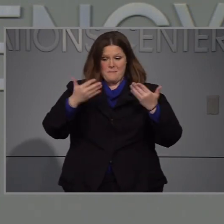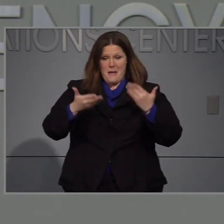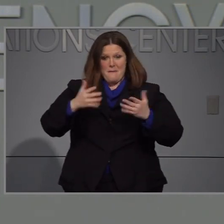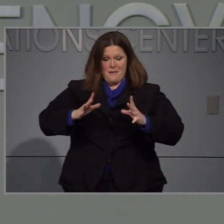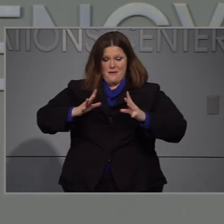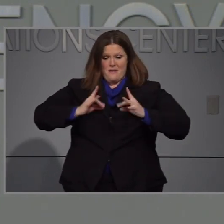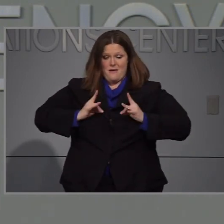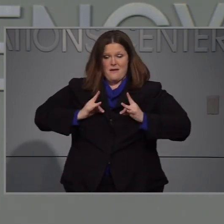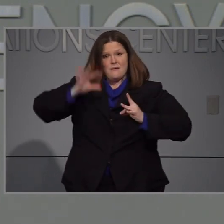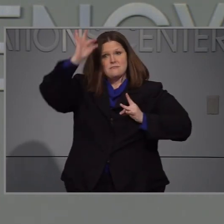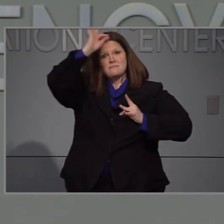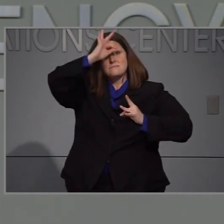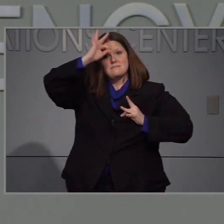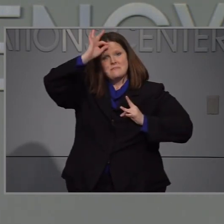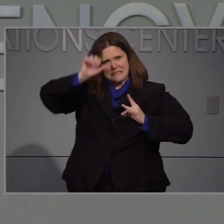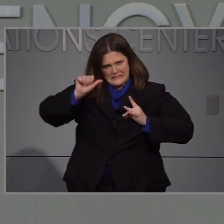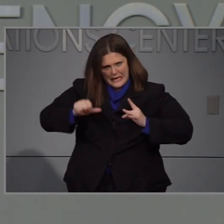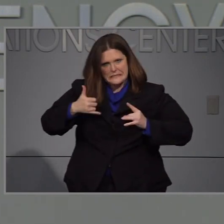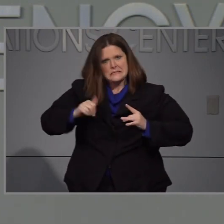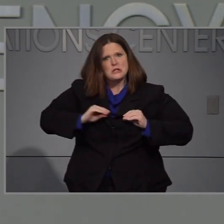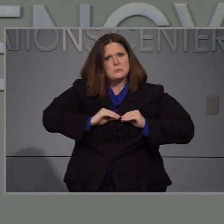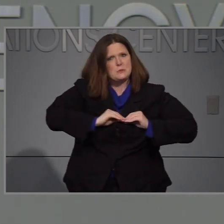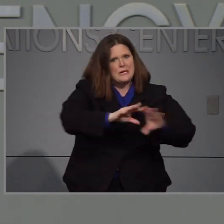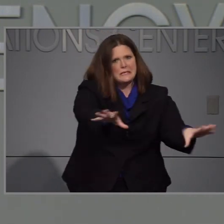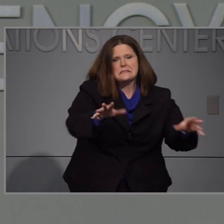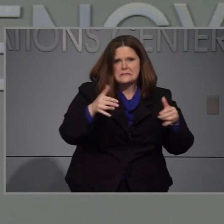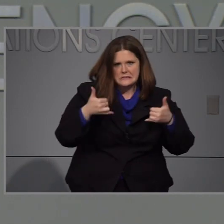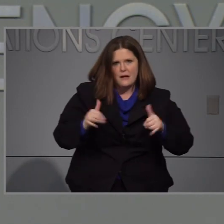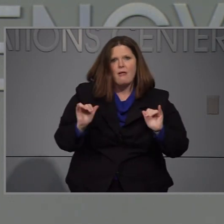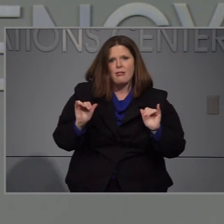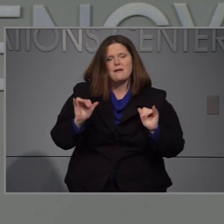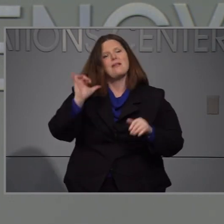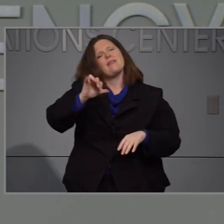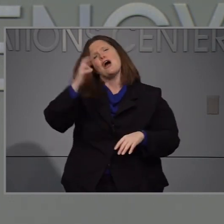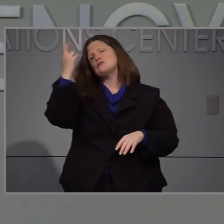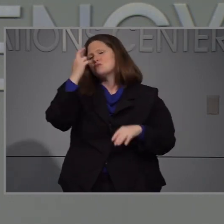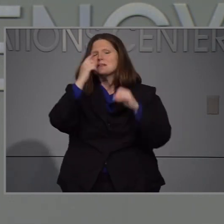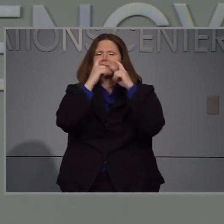No podemos transmitir transmitir el virus cuando no lo no lo sabemos por eso los